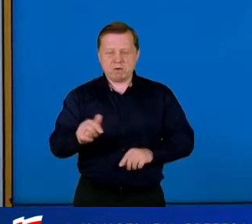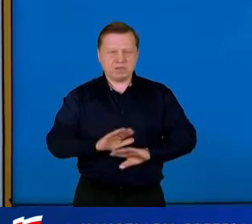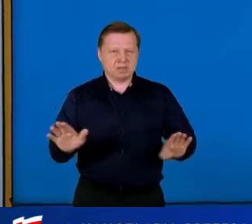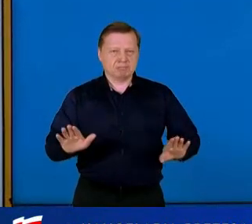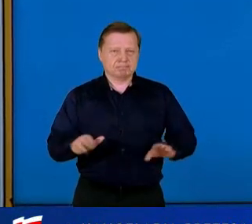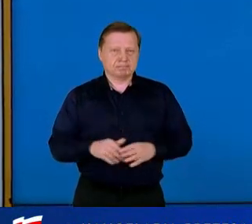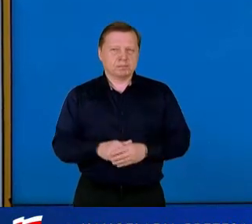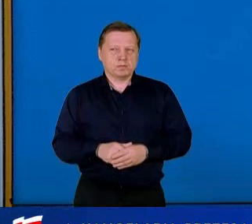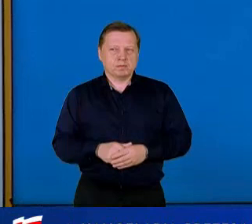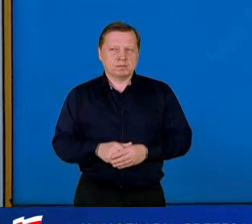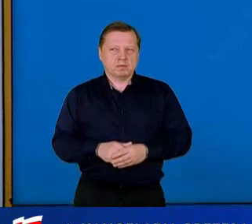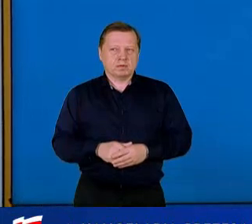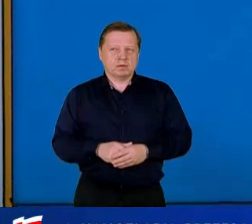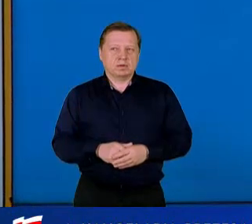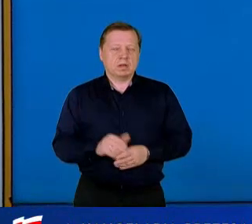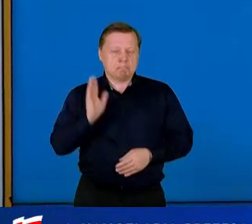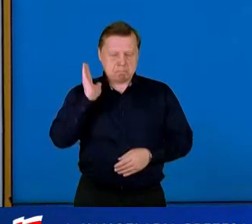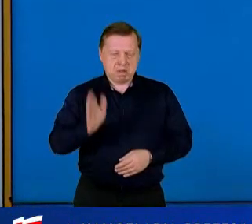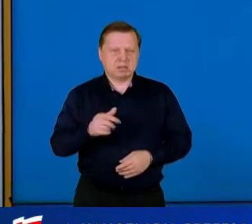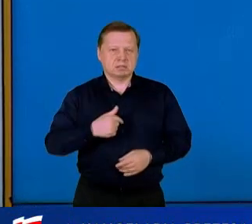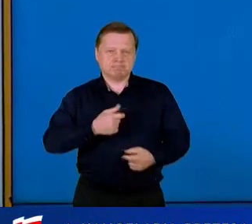Będziemy im ze stanowczością przeciwdziałać,